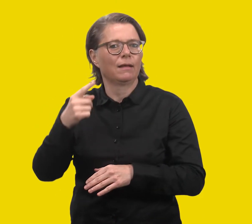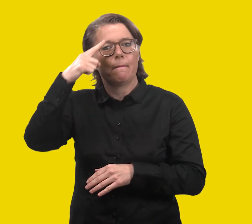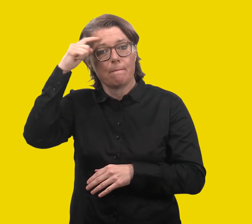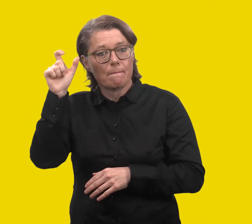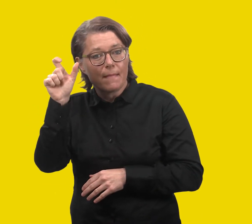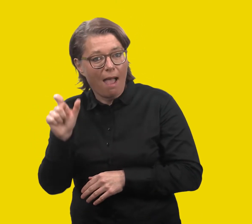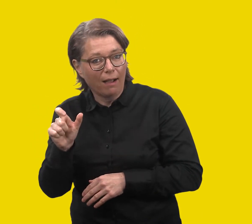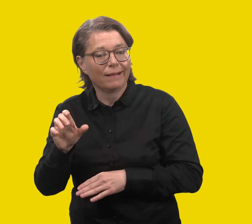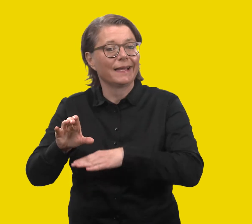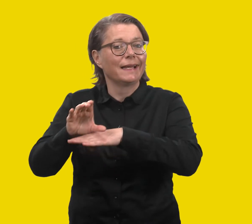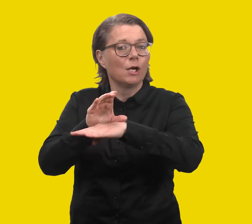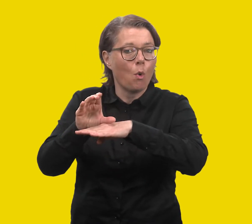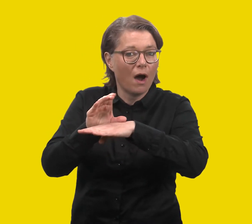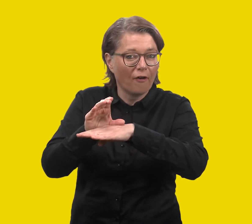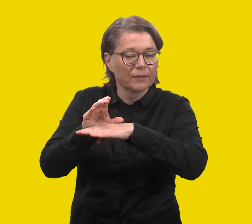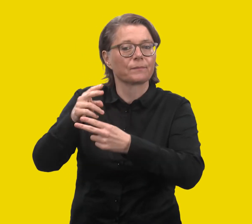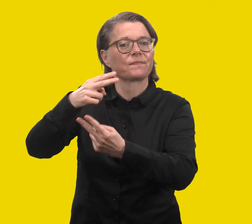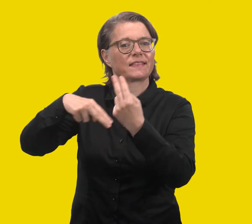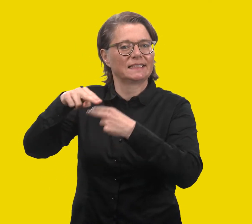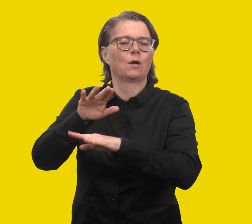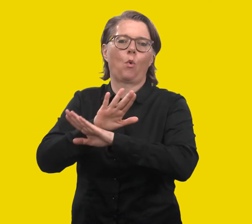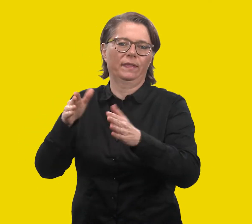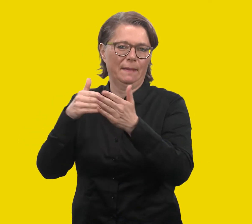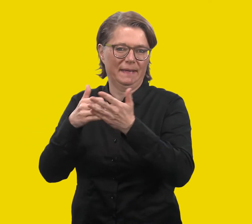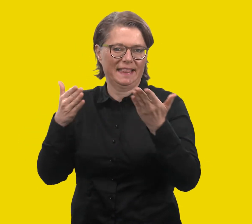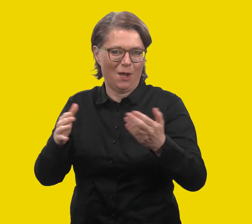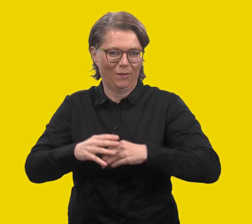schwarze*r Choreograf*in und Tänzer*in ohne Behinderung.